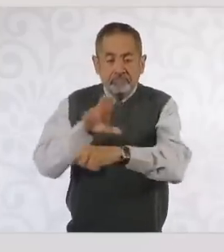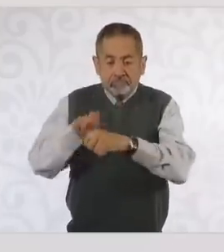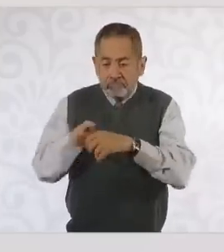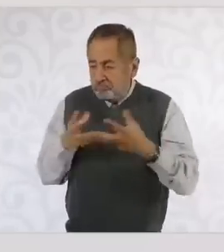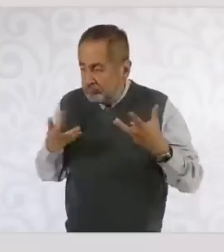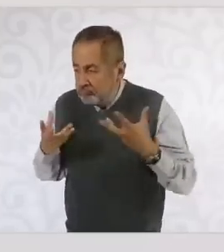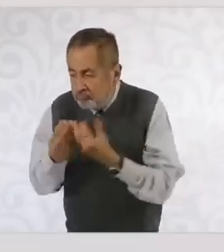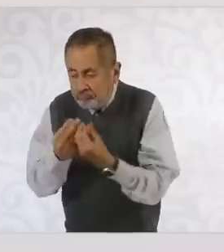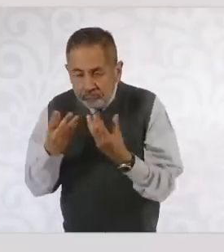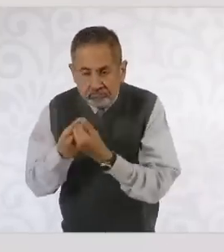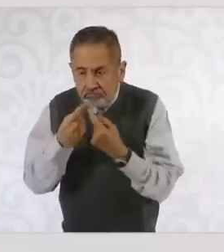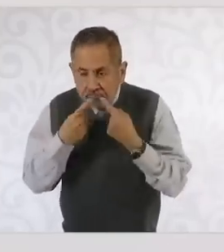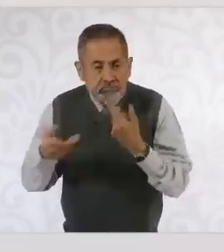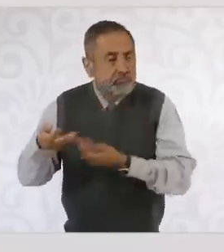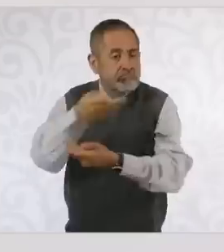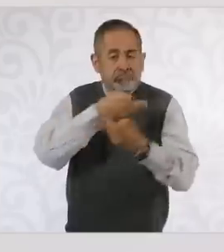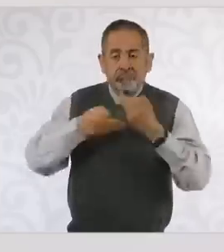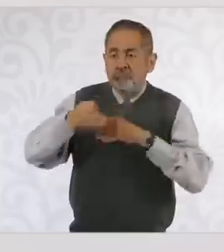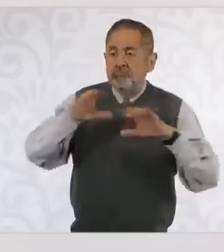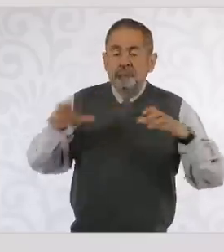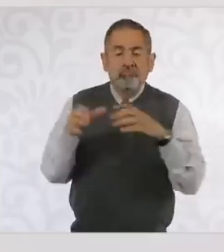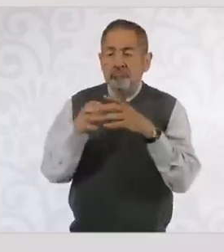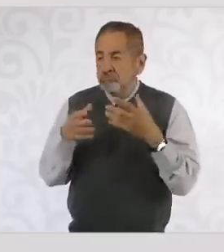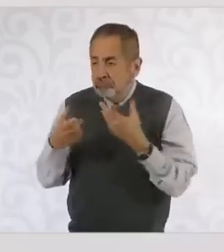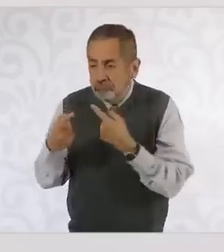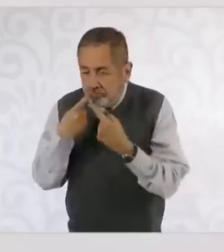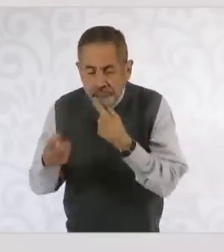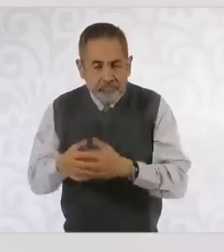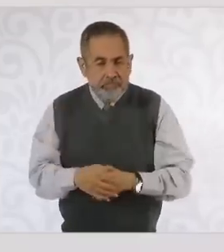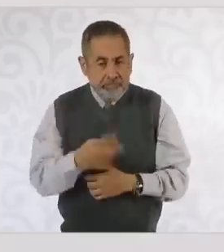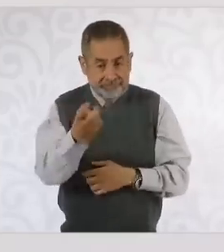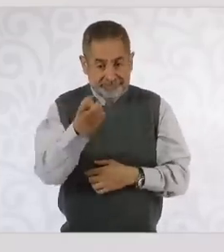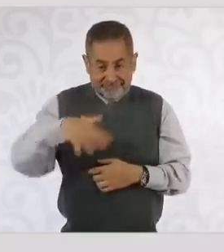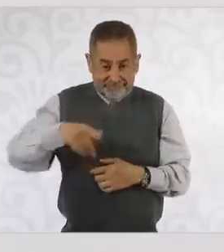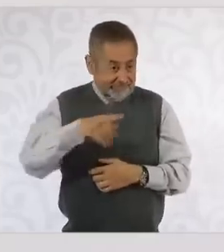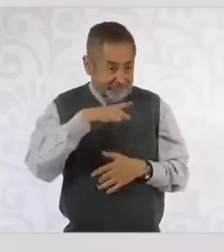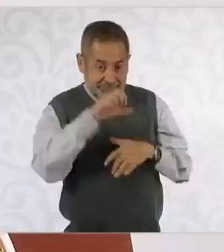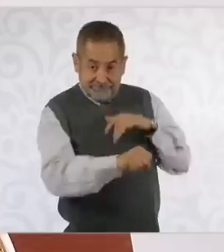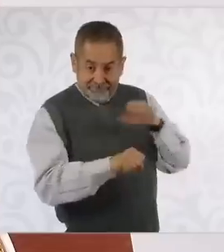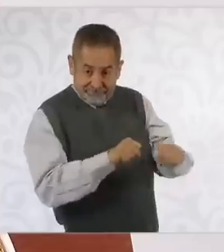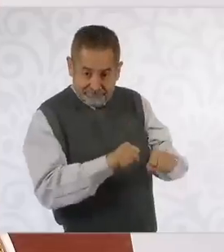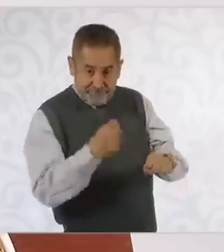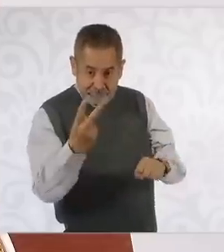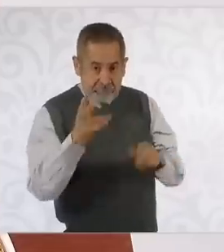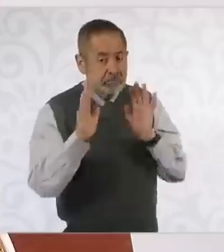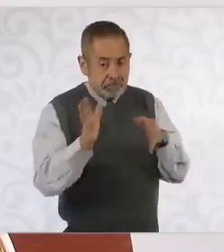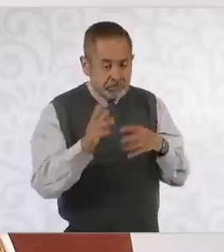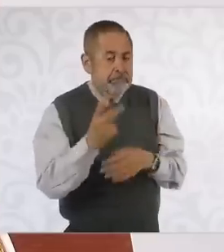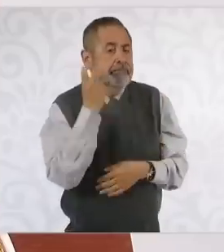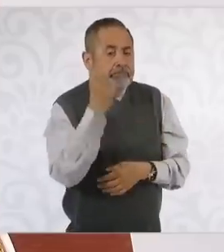todas las instituciones entonces estas detenciones pues son producto de este trabajo coordinado que